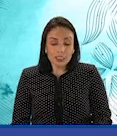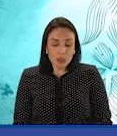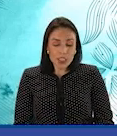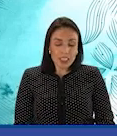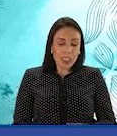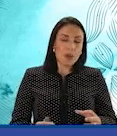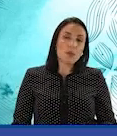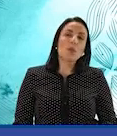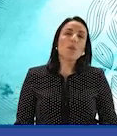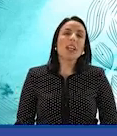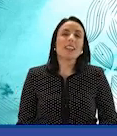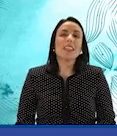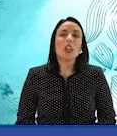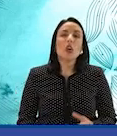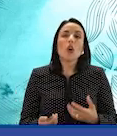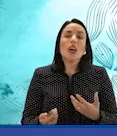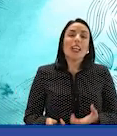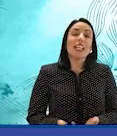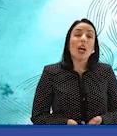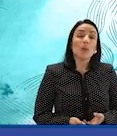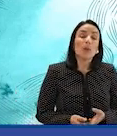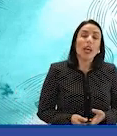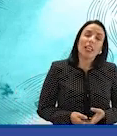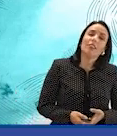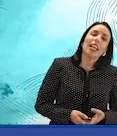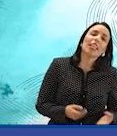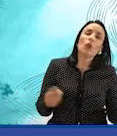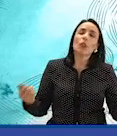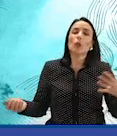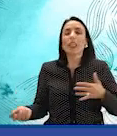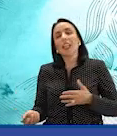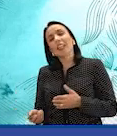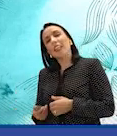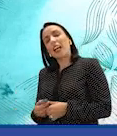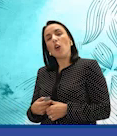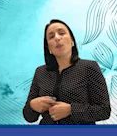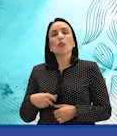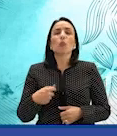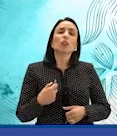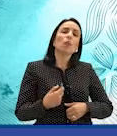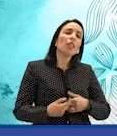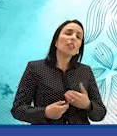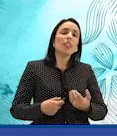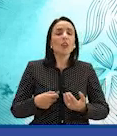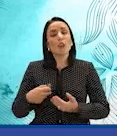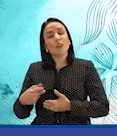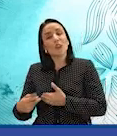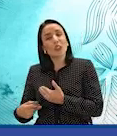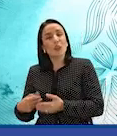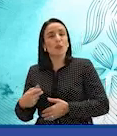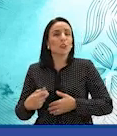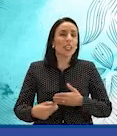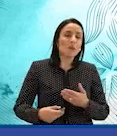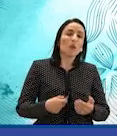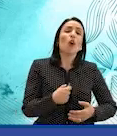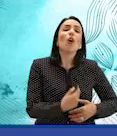Entonces tal vez como para tenerlo claro por ahí, que cuando venga el encargado de presupuesto mire, no, no tenemos tiempo,